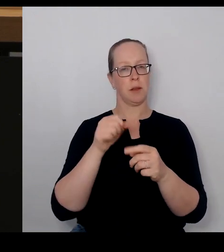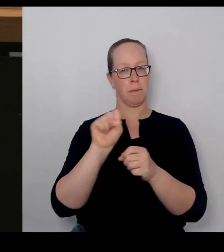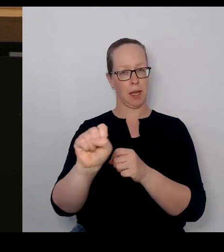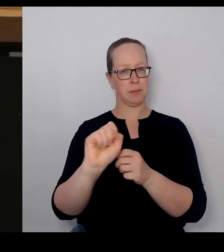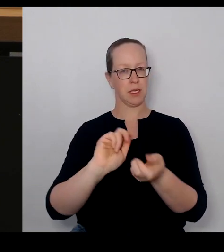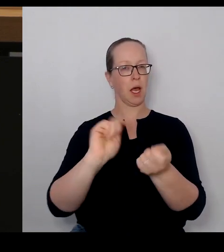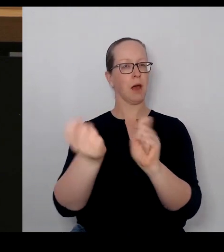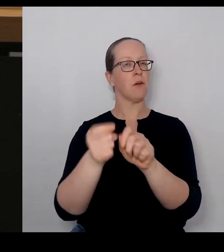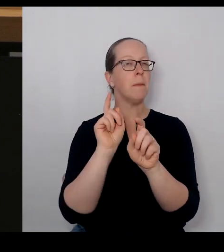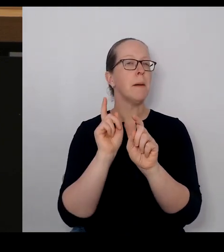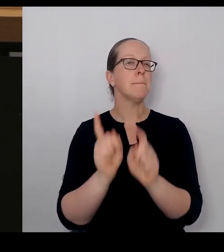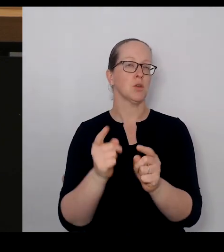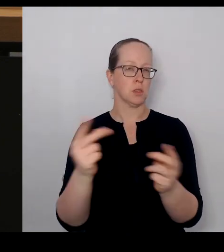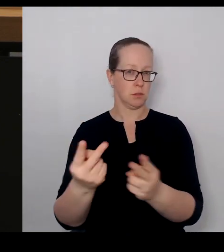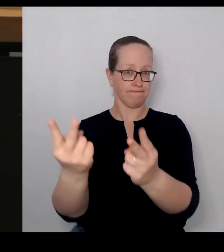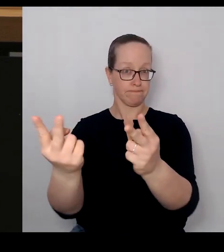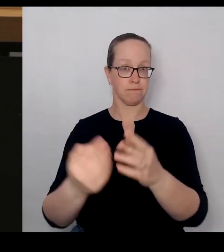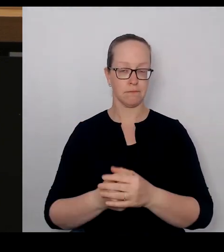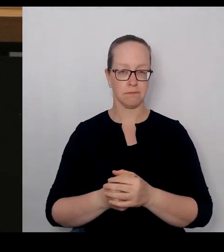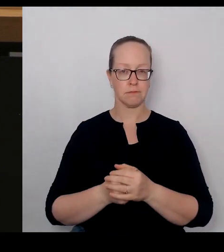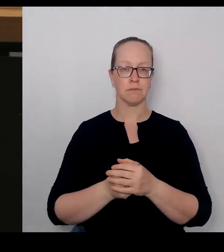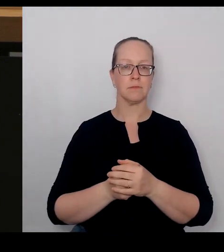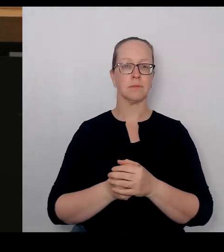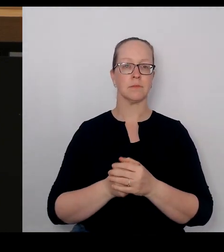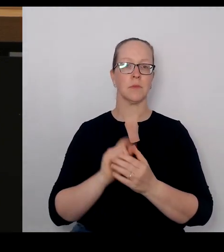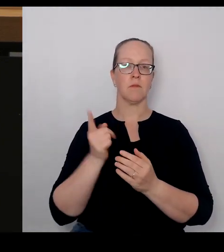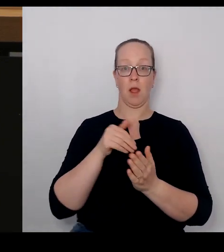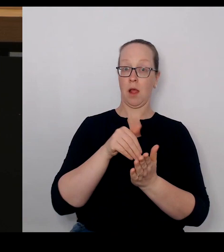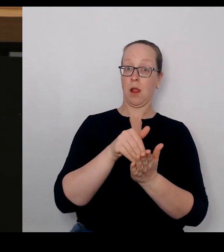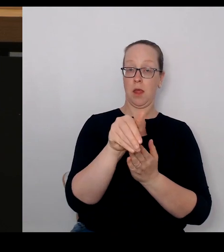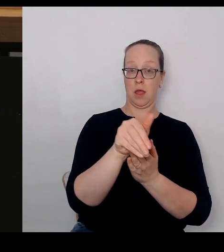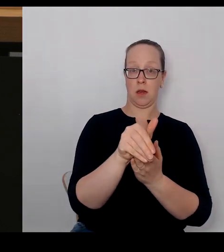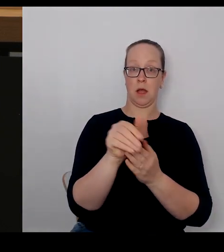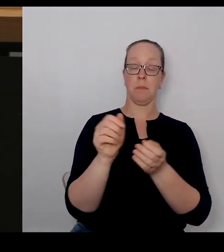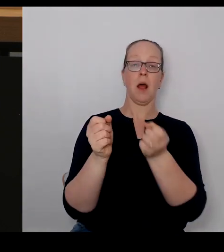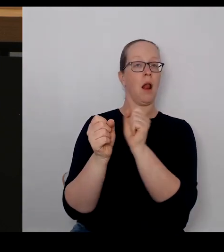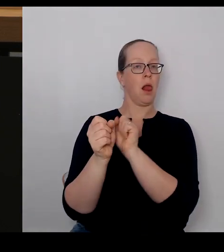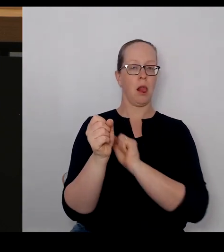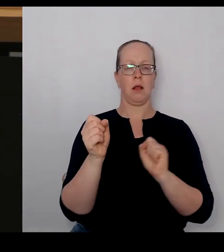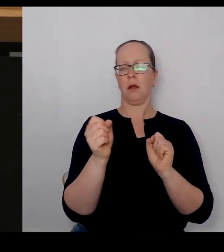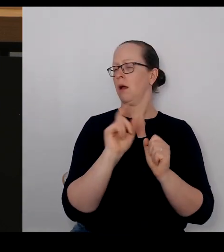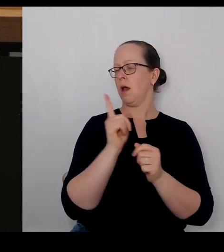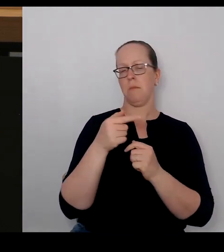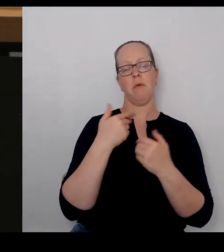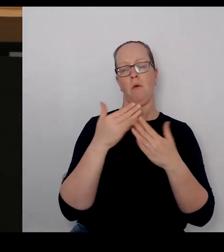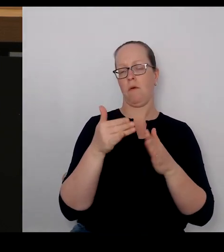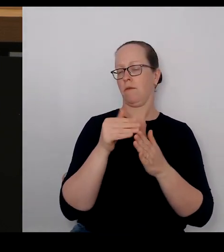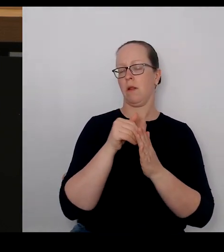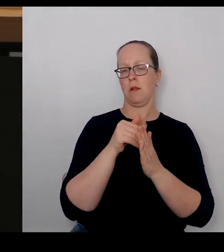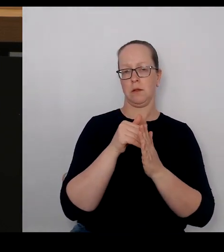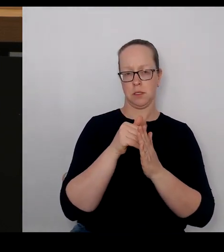nie einen Hehl gemacht. Und wir sind mit dieser Forderung nicht mehr allein. Auch wenn der Rechnungshof hierzu dezidiert eine